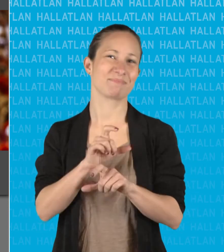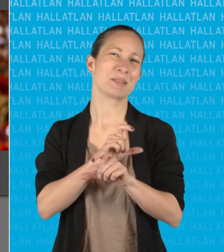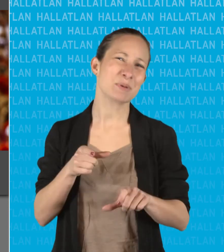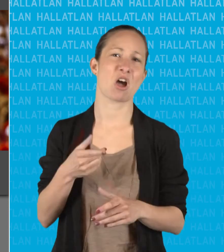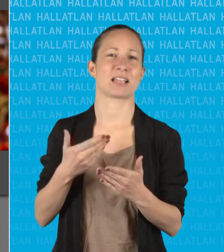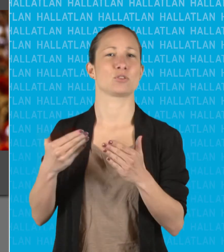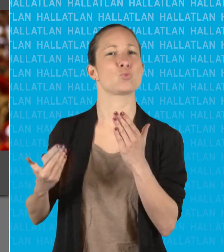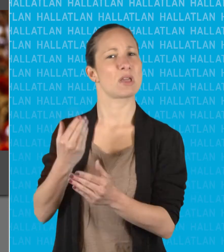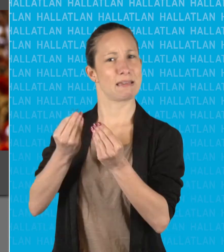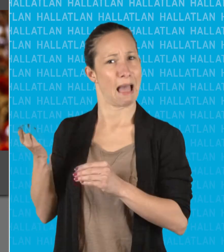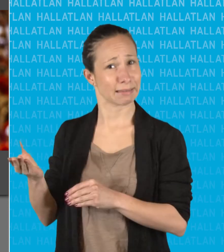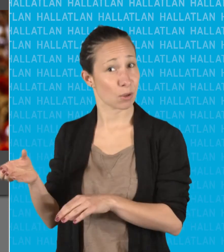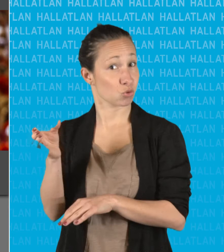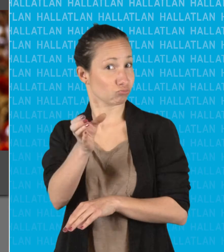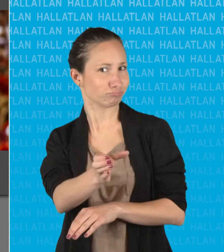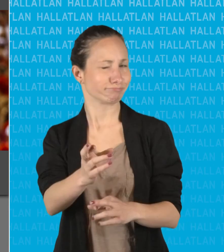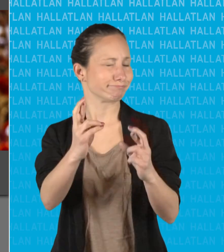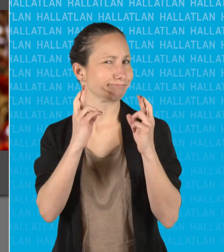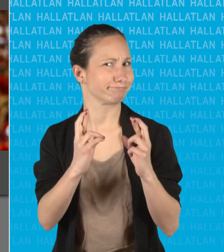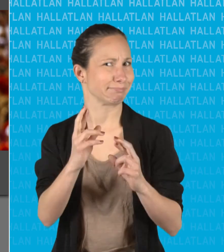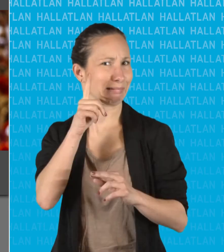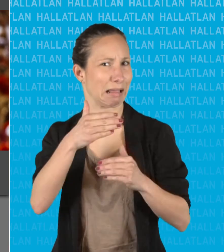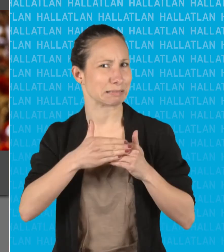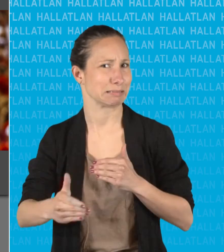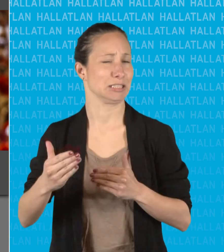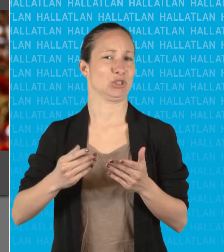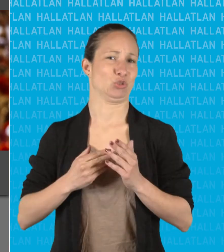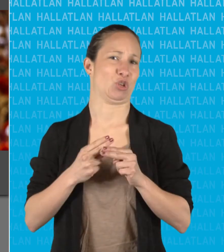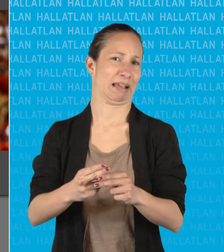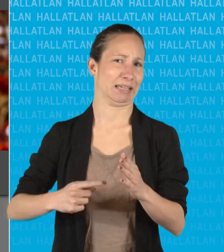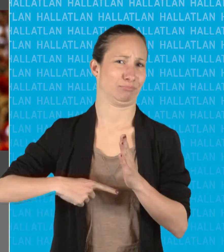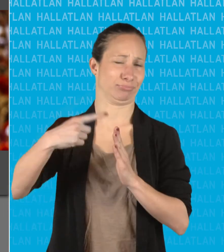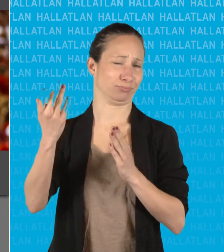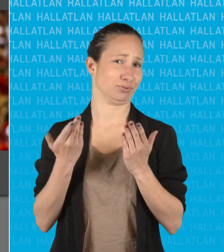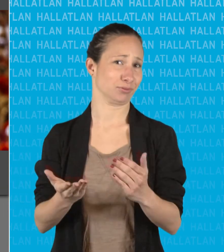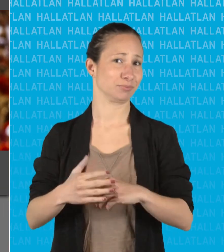Remélik, az új játékossal sokkal jobban sikerül a szezon.